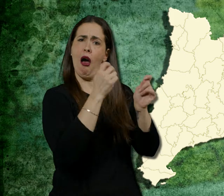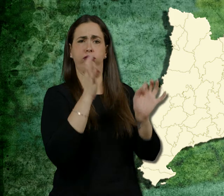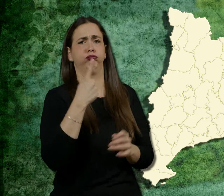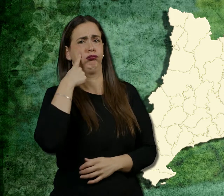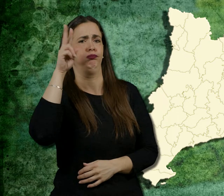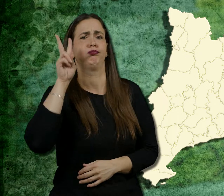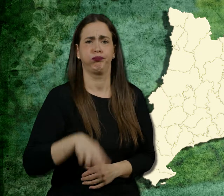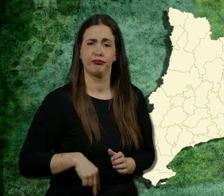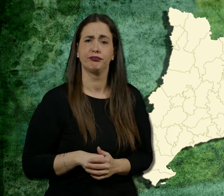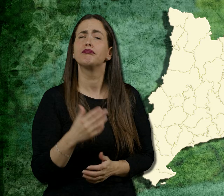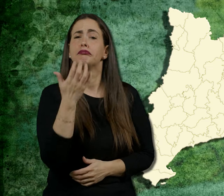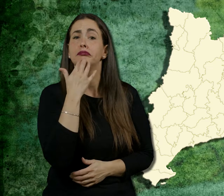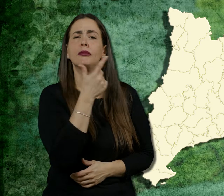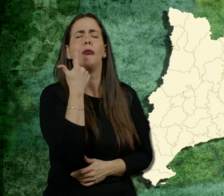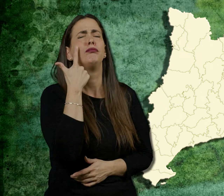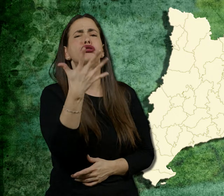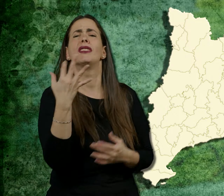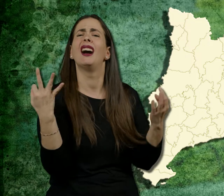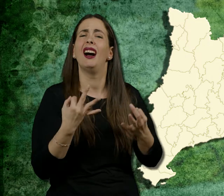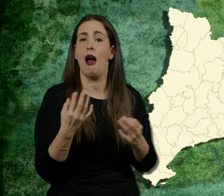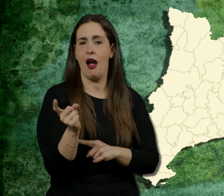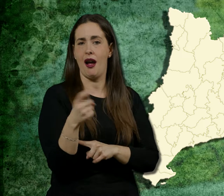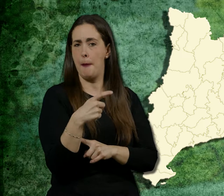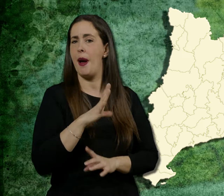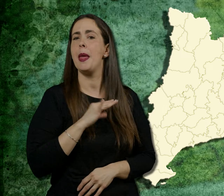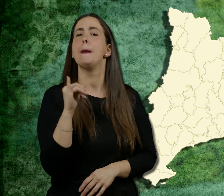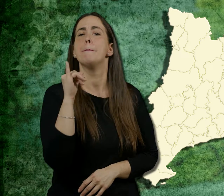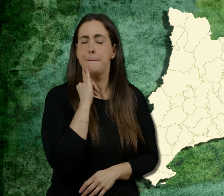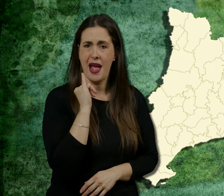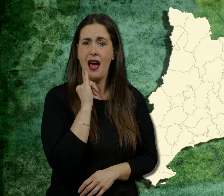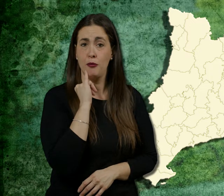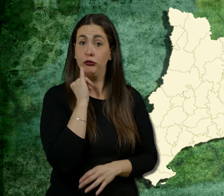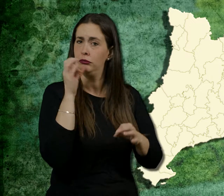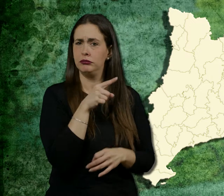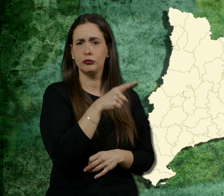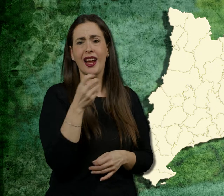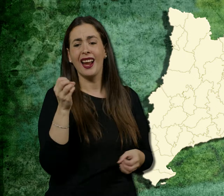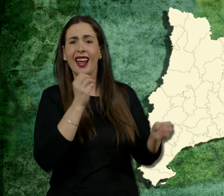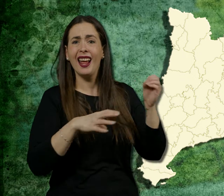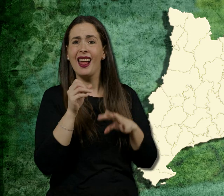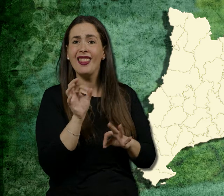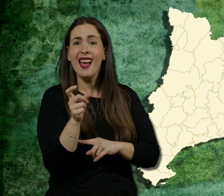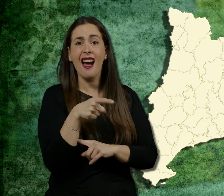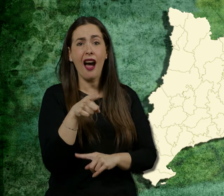que té la famosa gamba de Palamós com a ingredient central